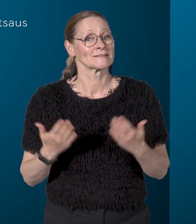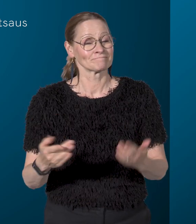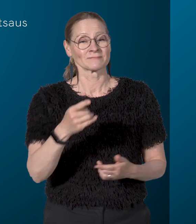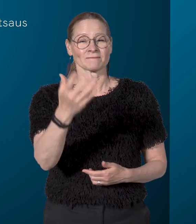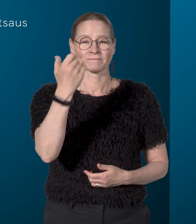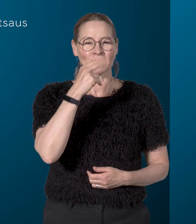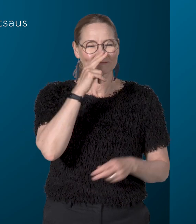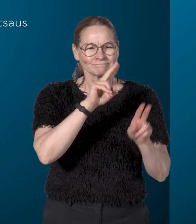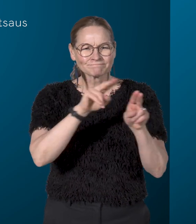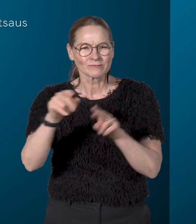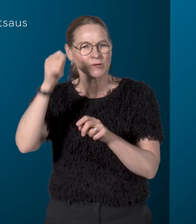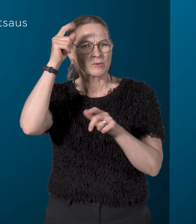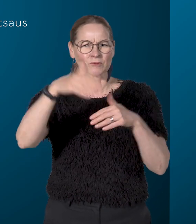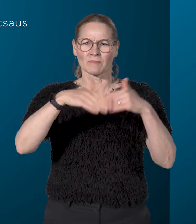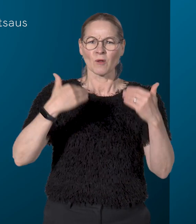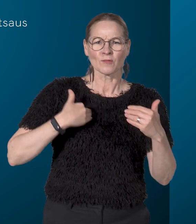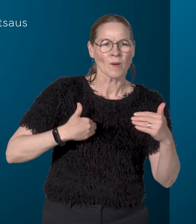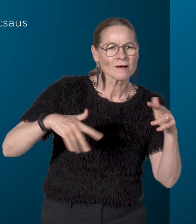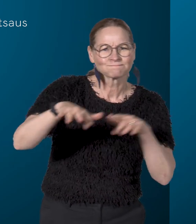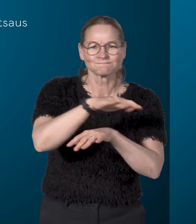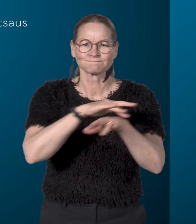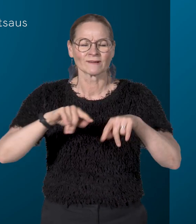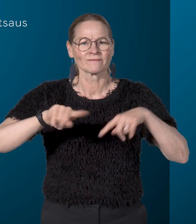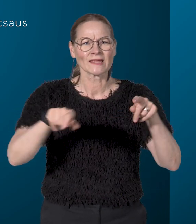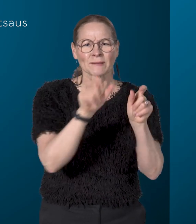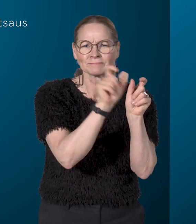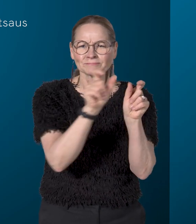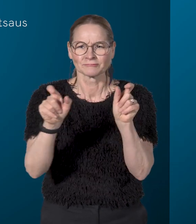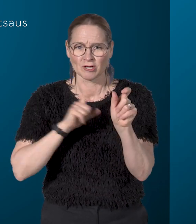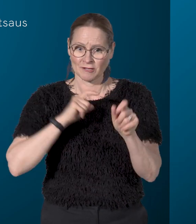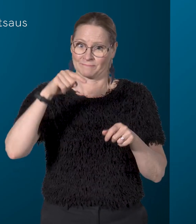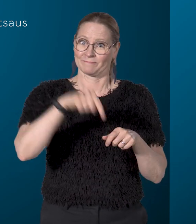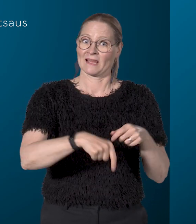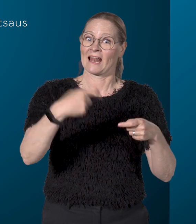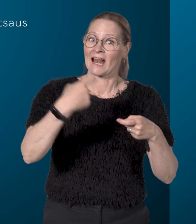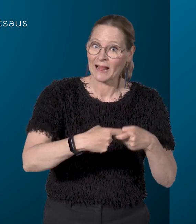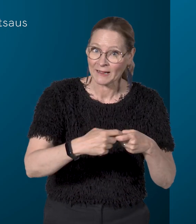Voit käydä katsomassa koostevideon kulttuuripäivien tunnelmista - oheisen linkin kautta.